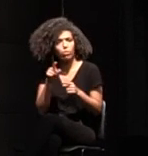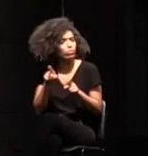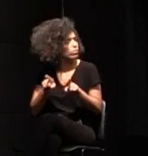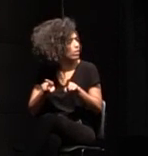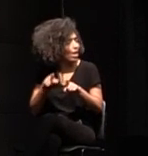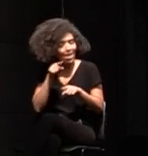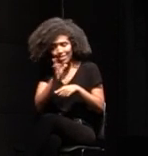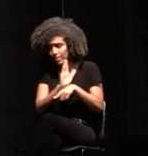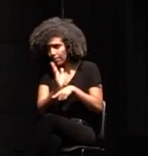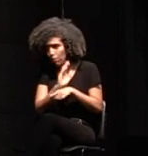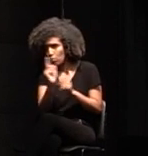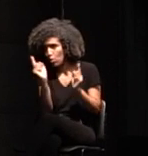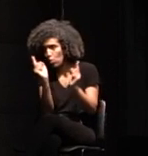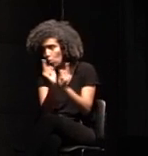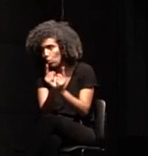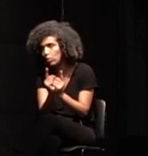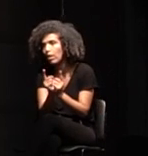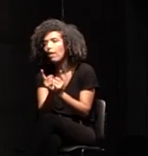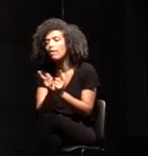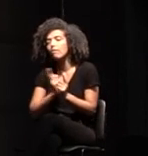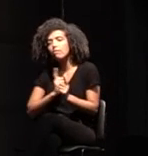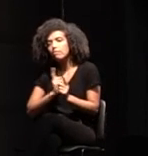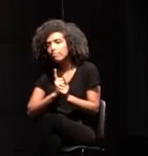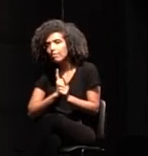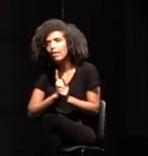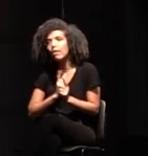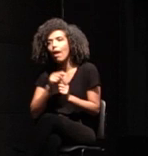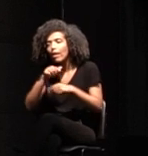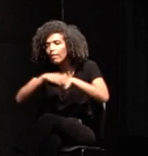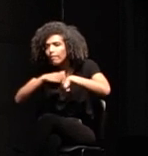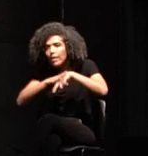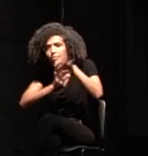ela fez isso com enorme vigor e intensidade.